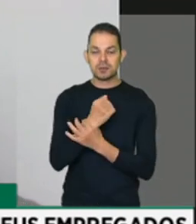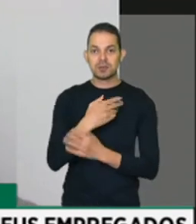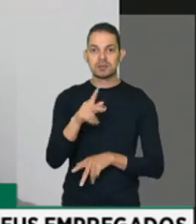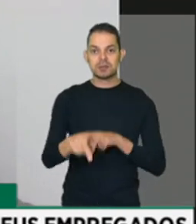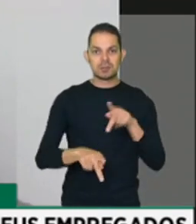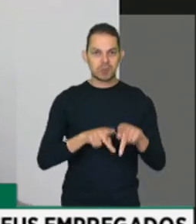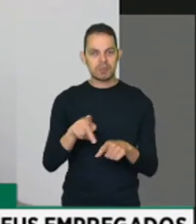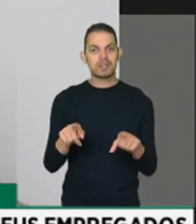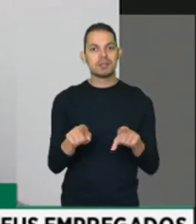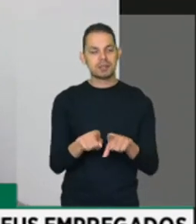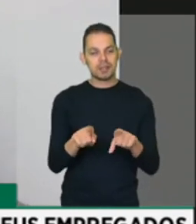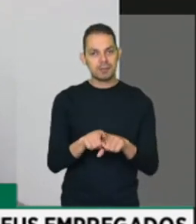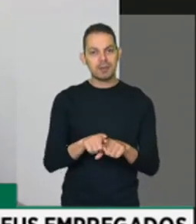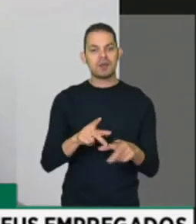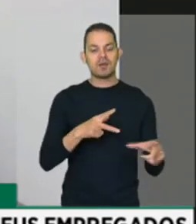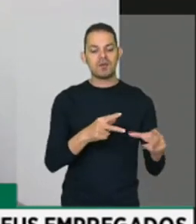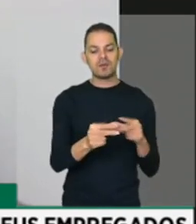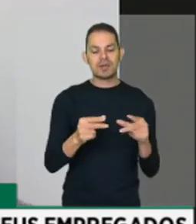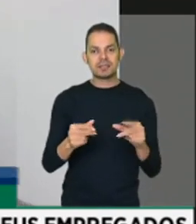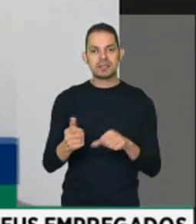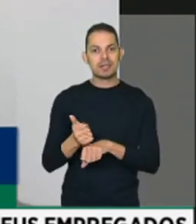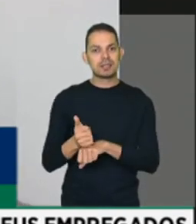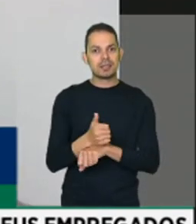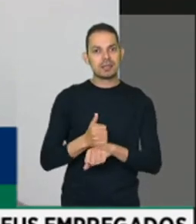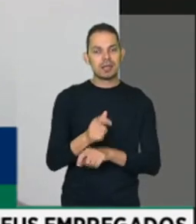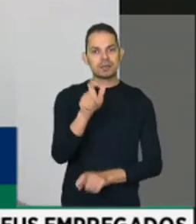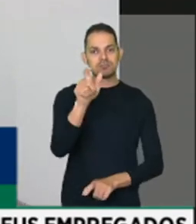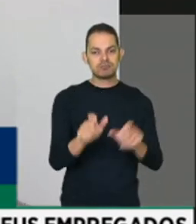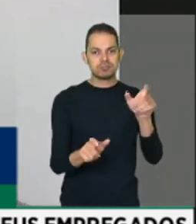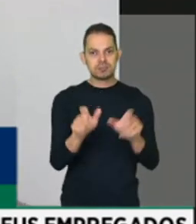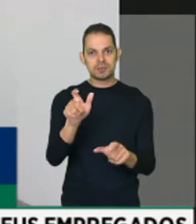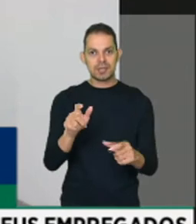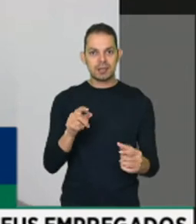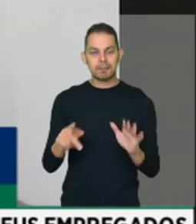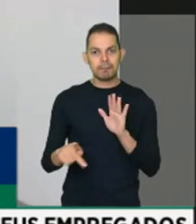COMO NÓS TEREMOS TAMBÉM A VACINAÇÃO DOS PROFISSIONAIS [CAMPAINHA] LIGADOS É EDUCAÇÃO. UM BOM PASSO DADO